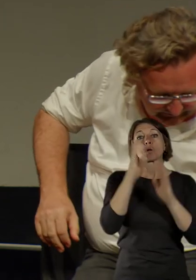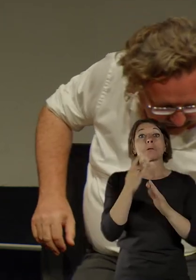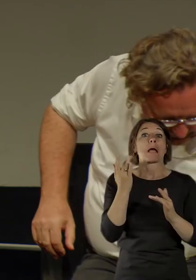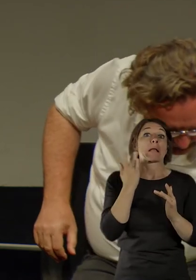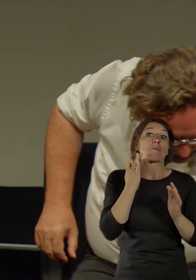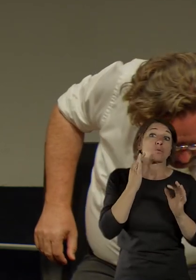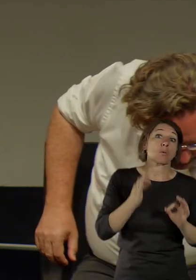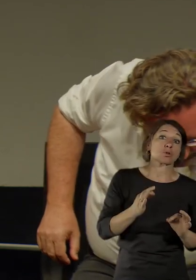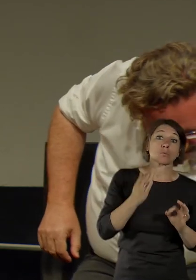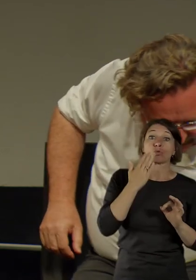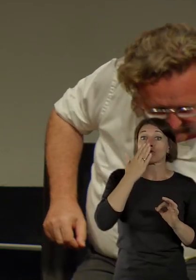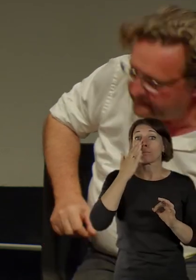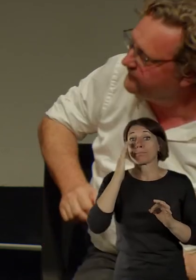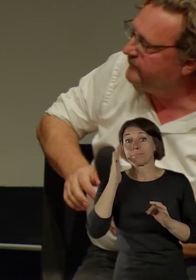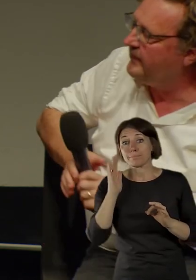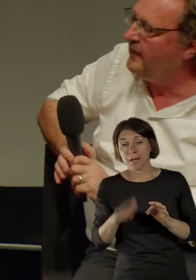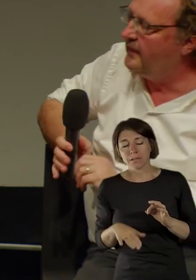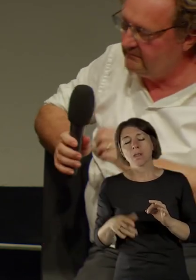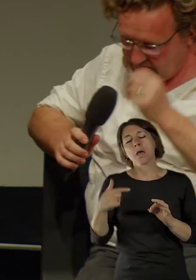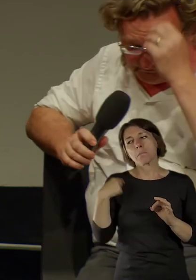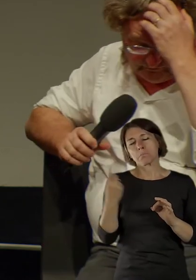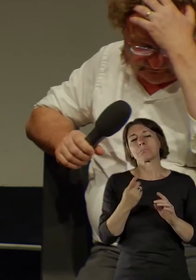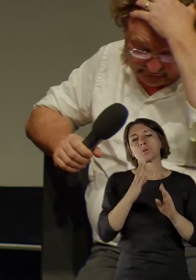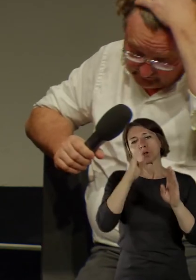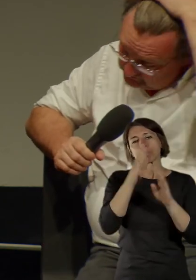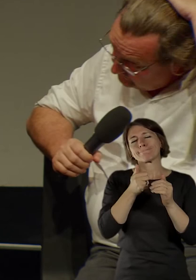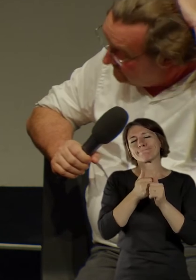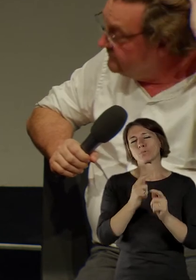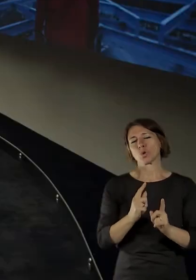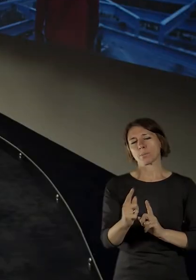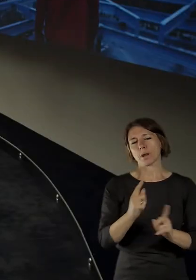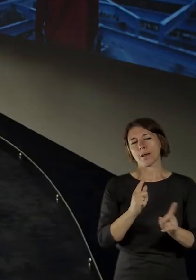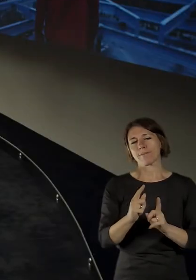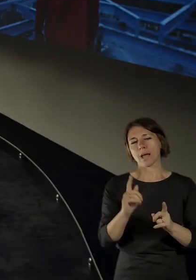že to má být na těch linkách kolejové dopravy. Že máme ty subcentra posilovat už tam,